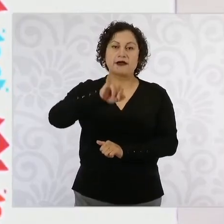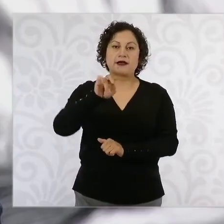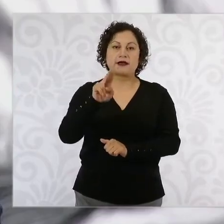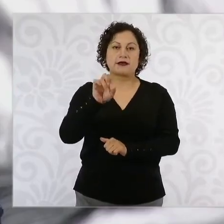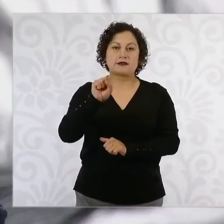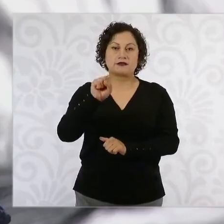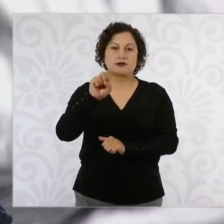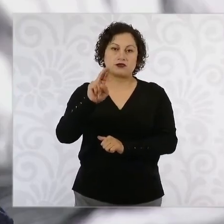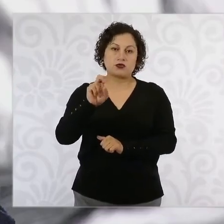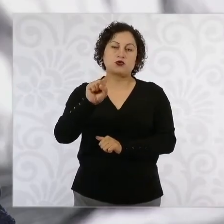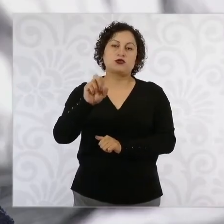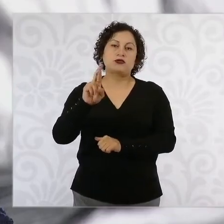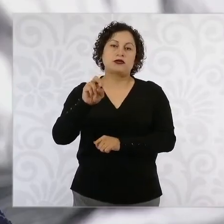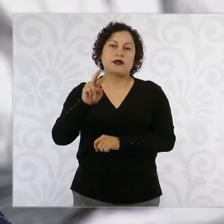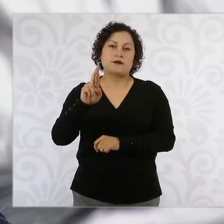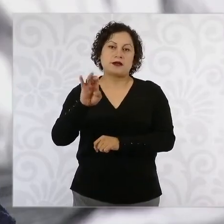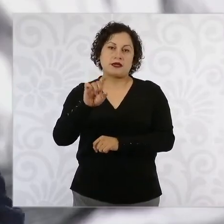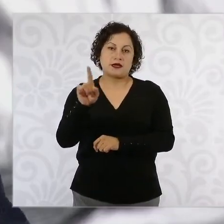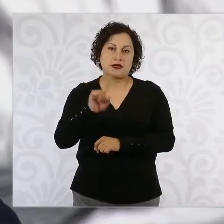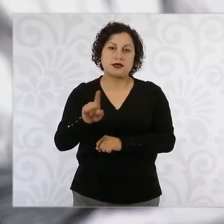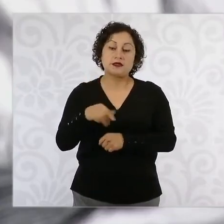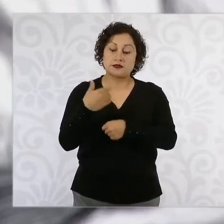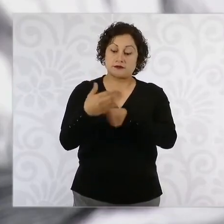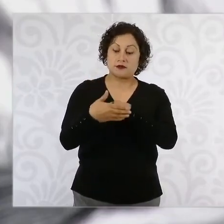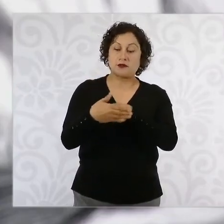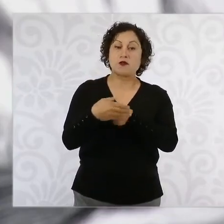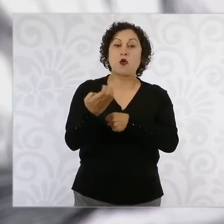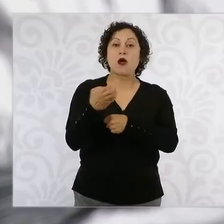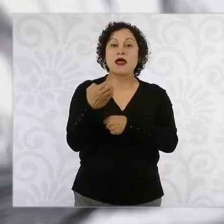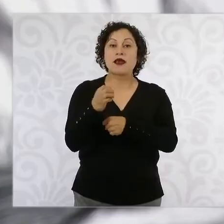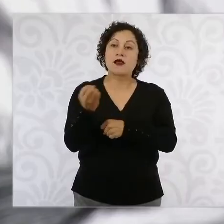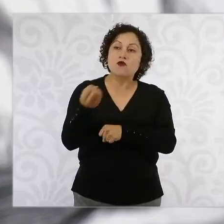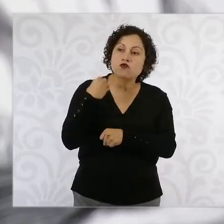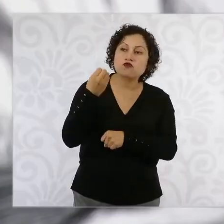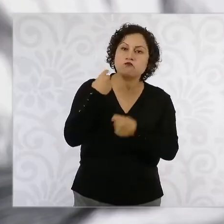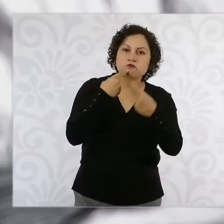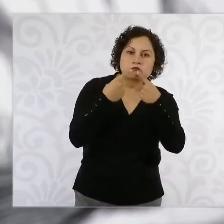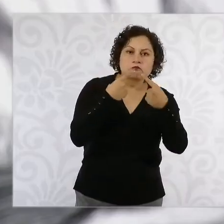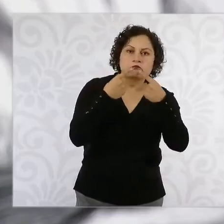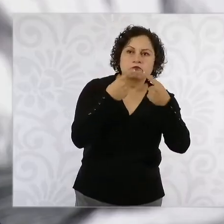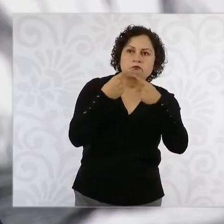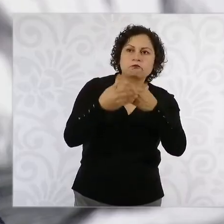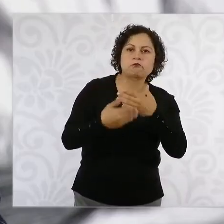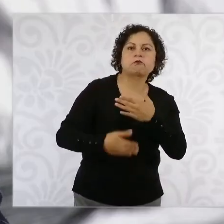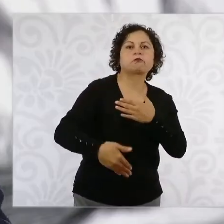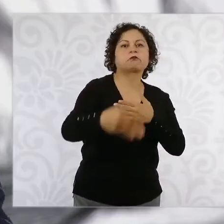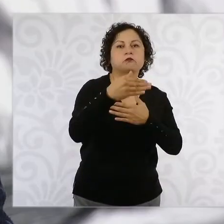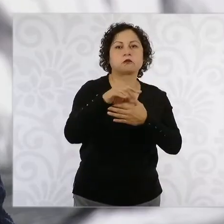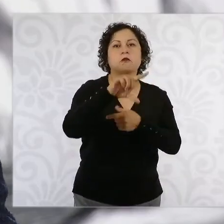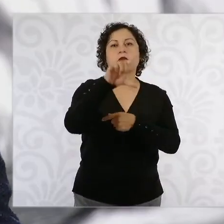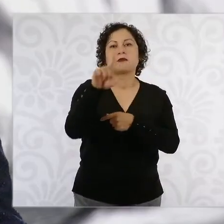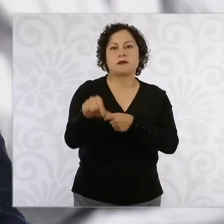serie de foros en enero para que a finales de febrero quede publicado el programa Nacional